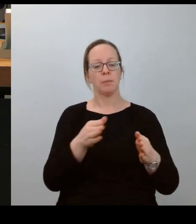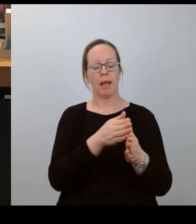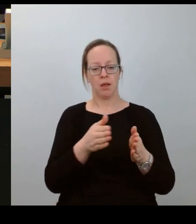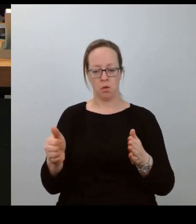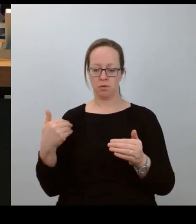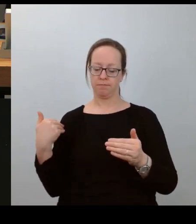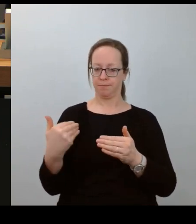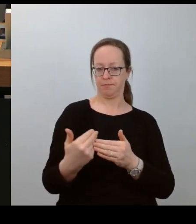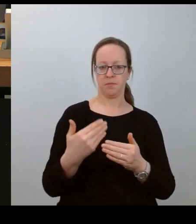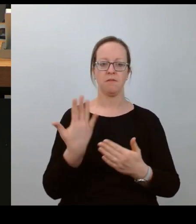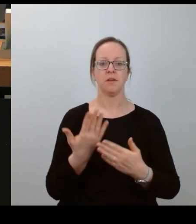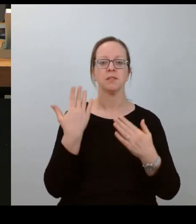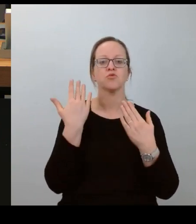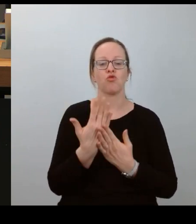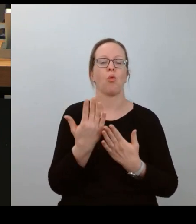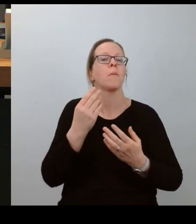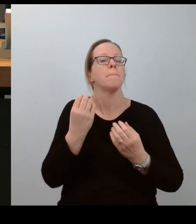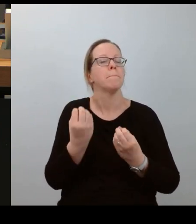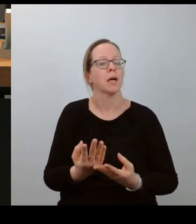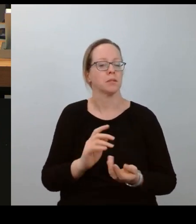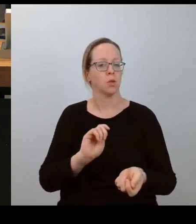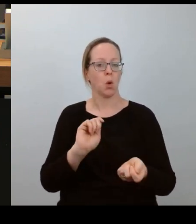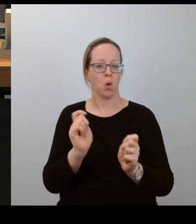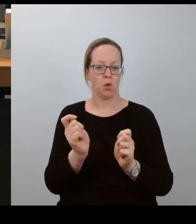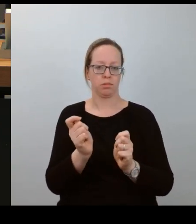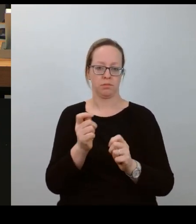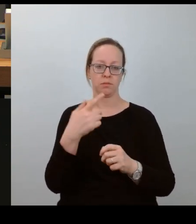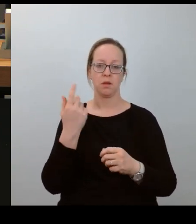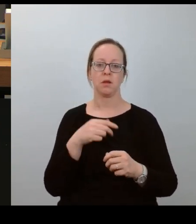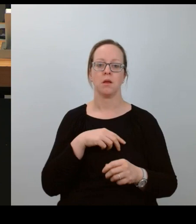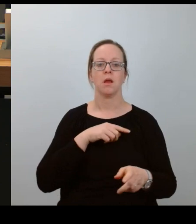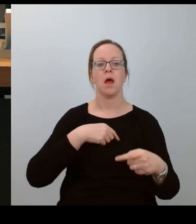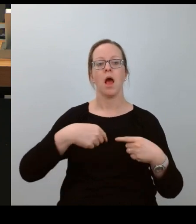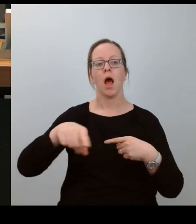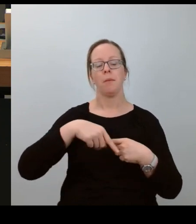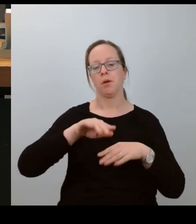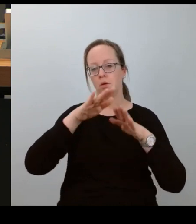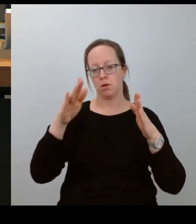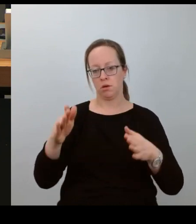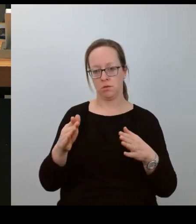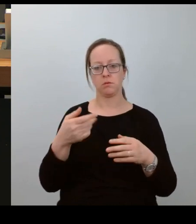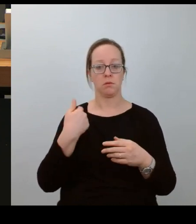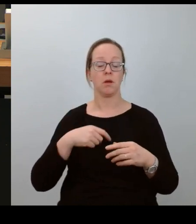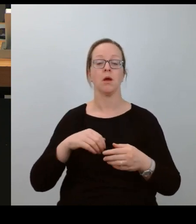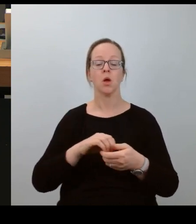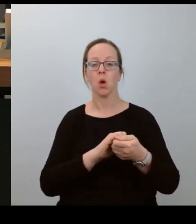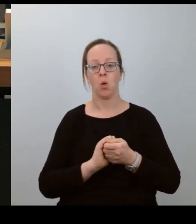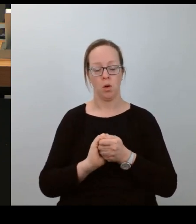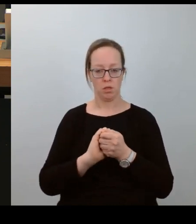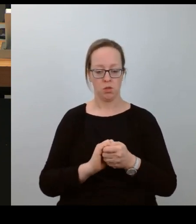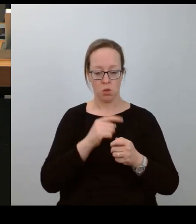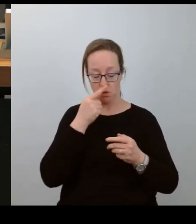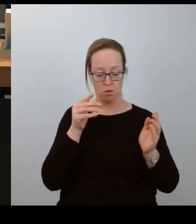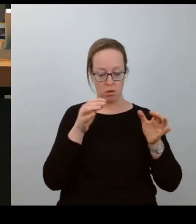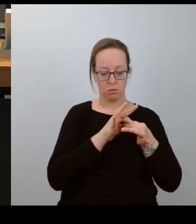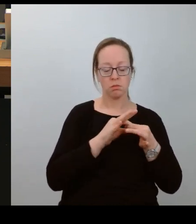dauerhafte Sicherung der Berliner Kleingärten zum Ziel hat. Das war damals 2014, der Bausenator der es hätte